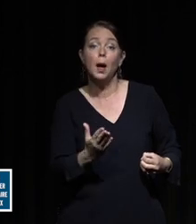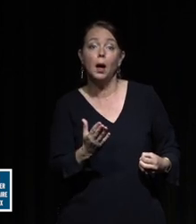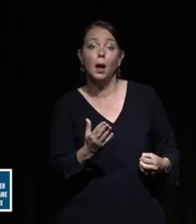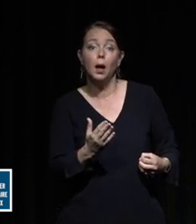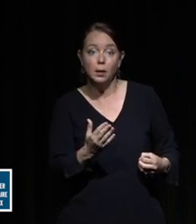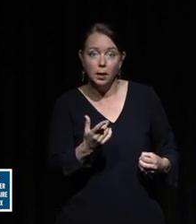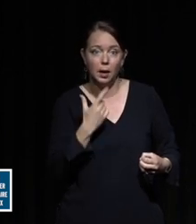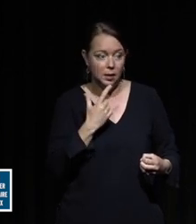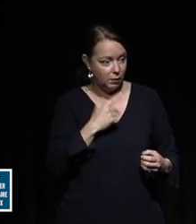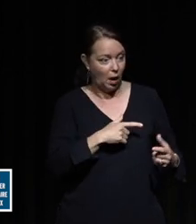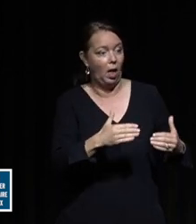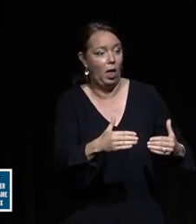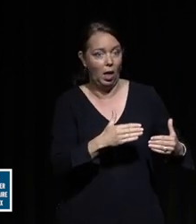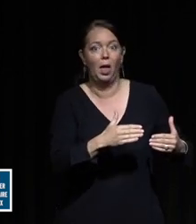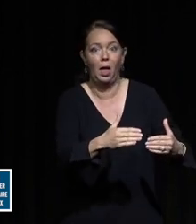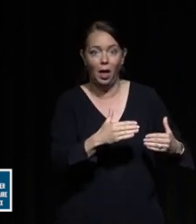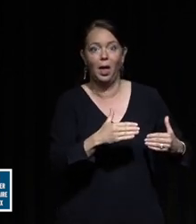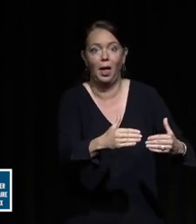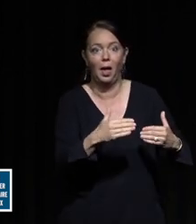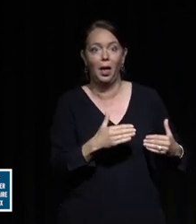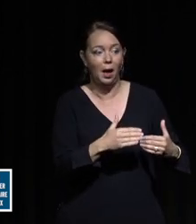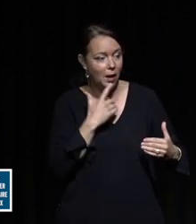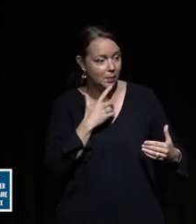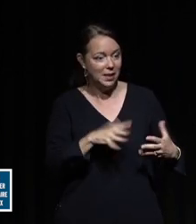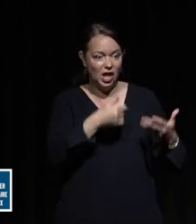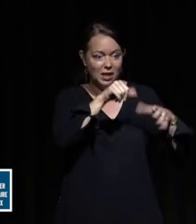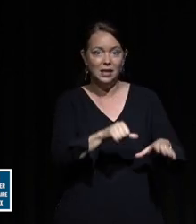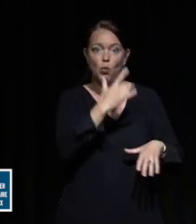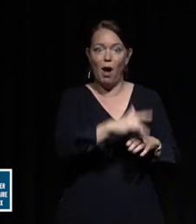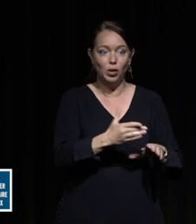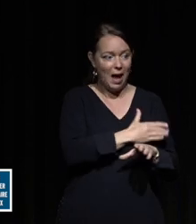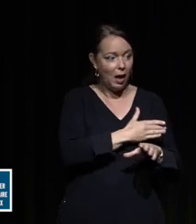la tortue ainsi je déjà je pars avec six mois de retard sur les autres j'aurai moins de grossesses